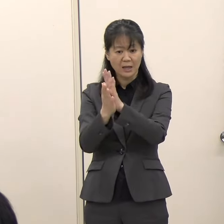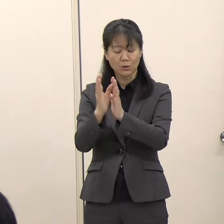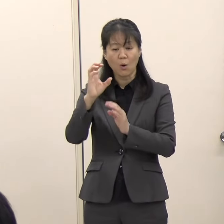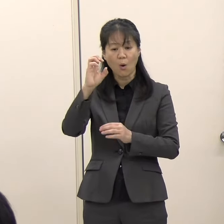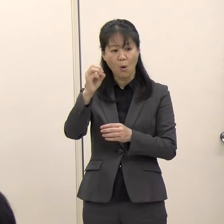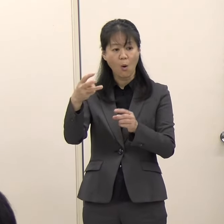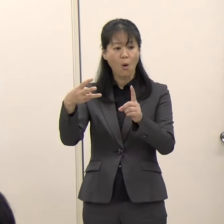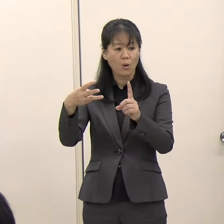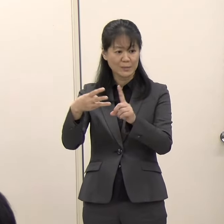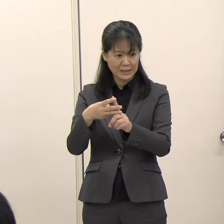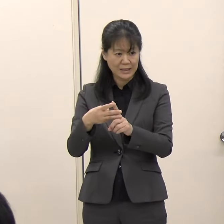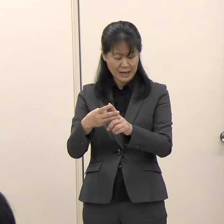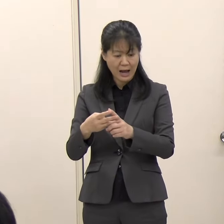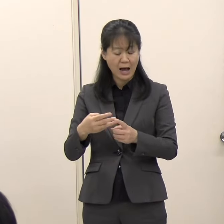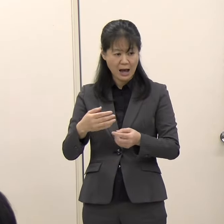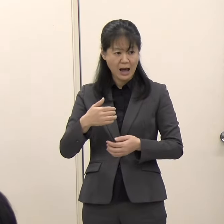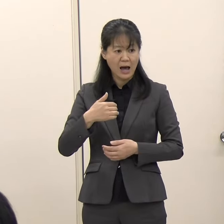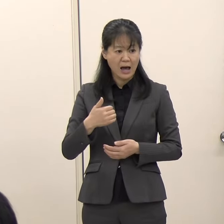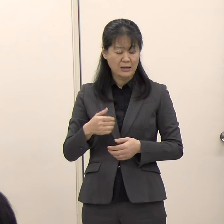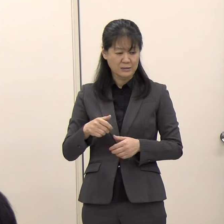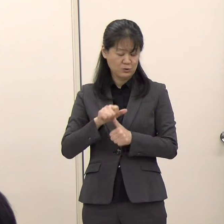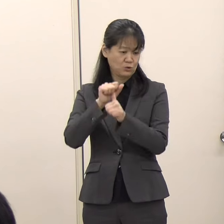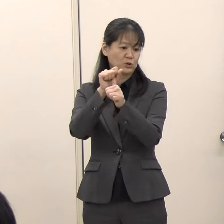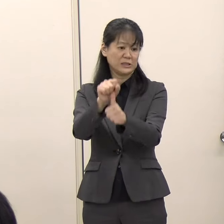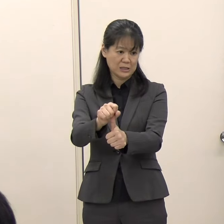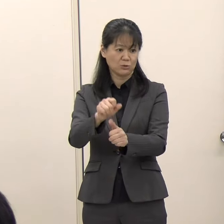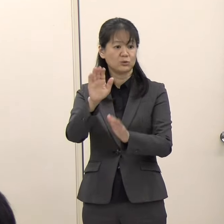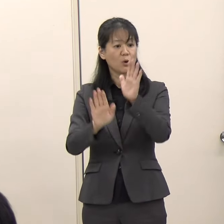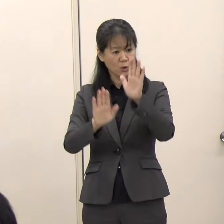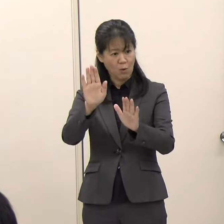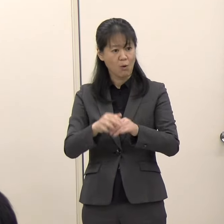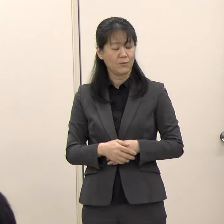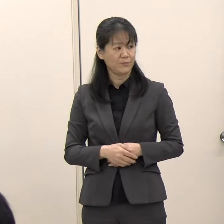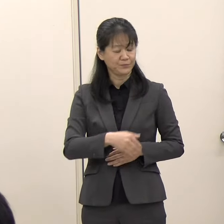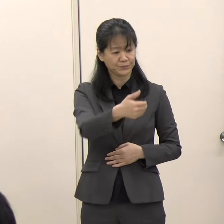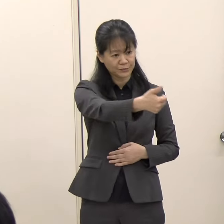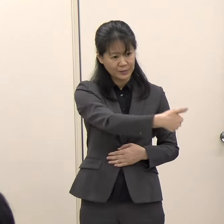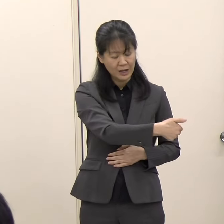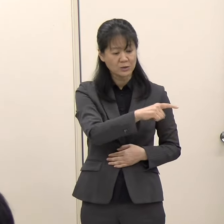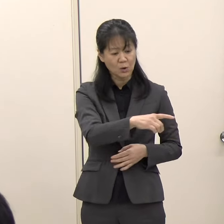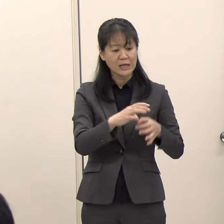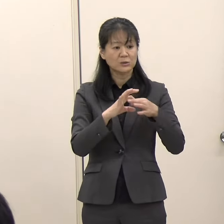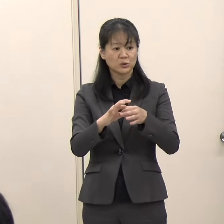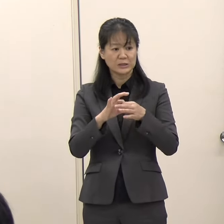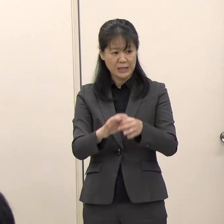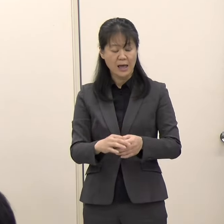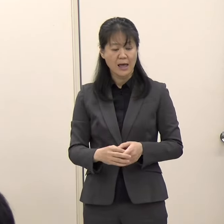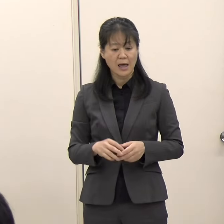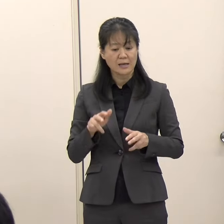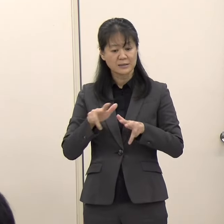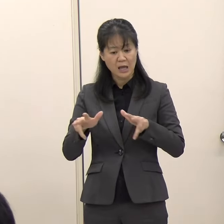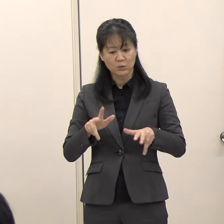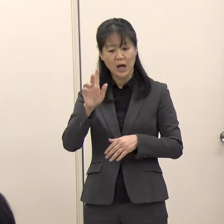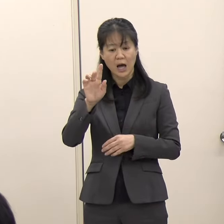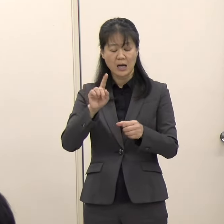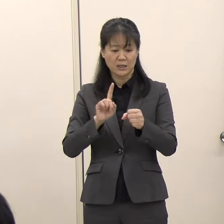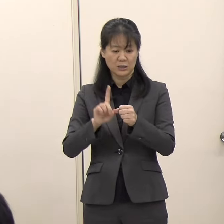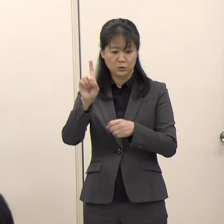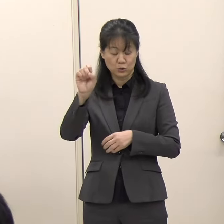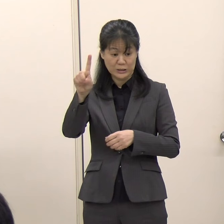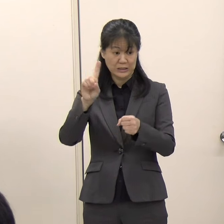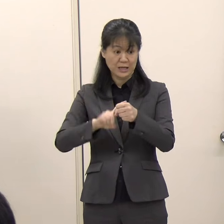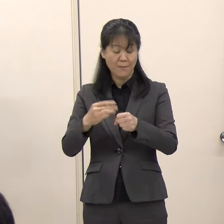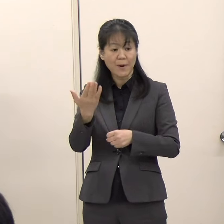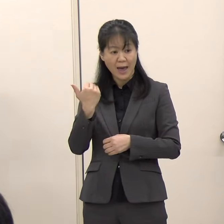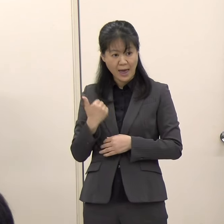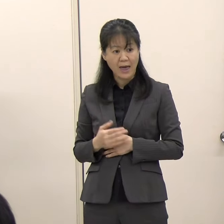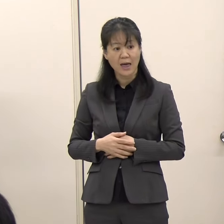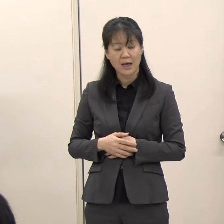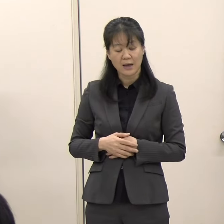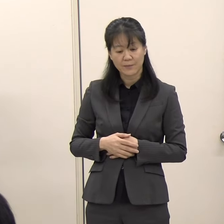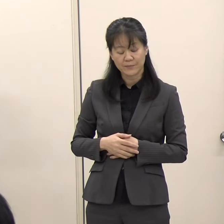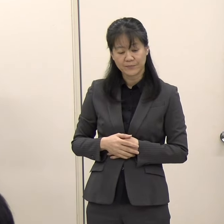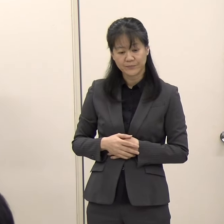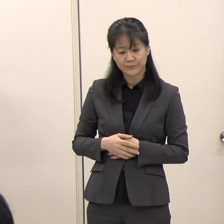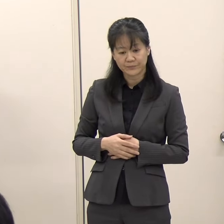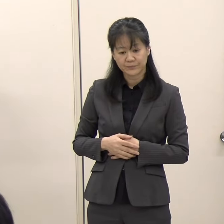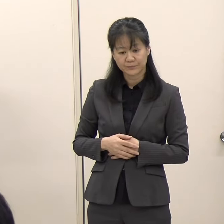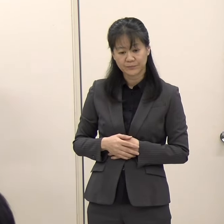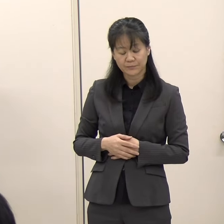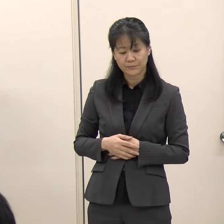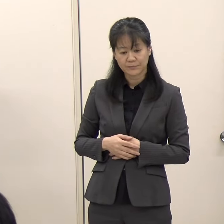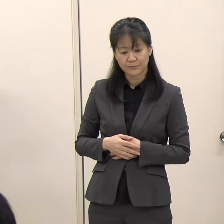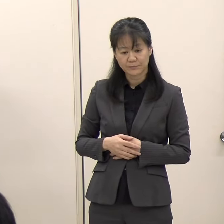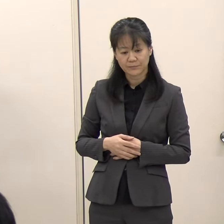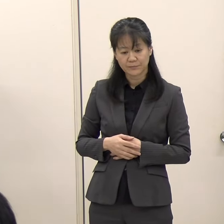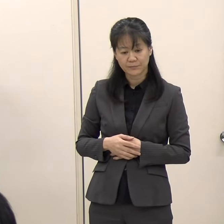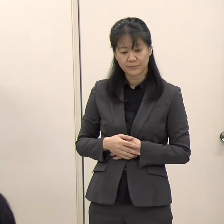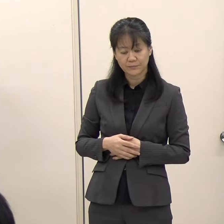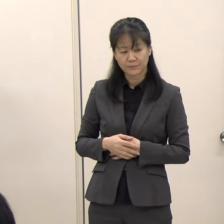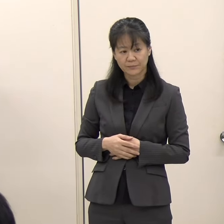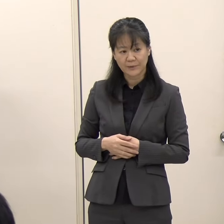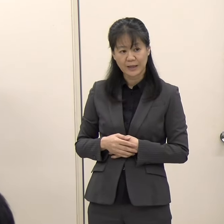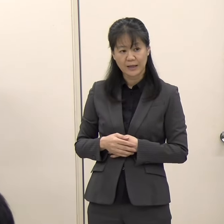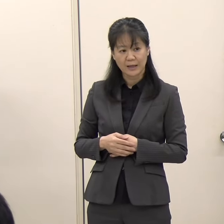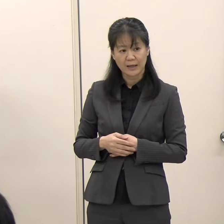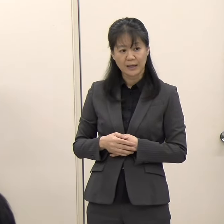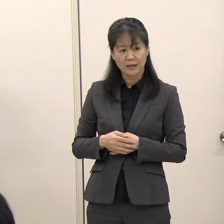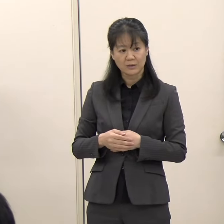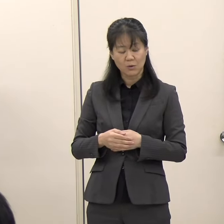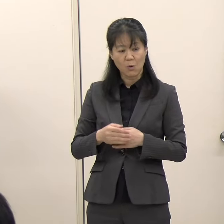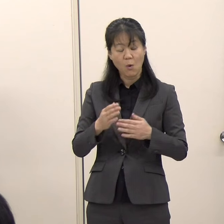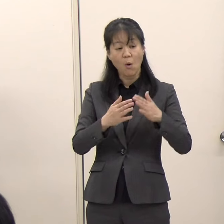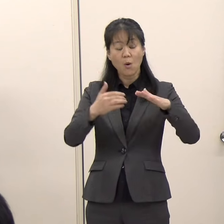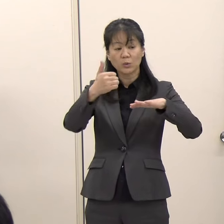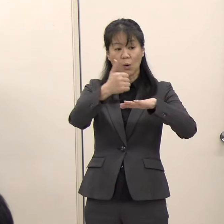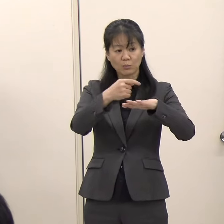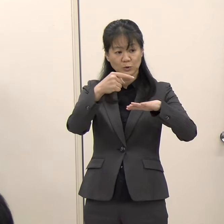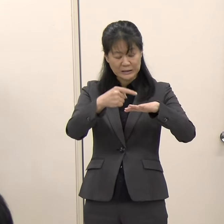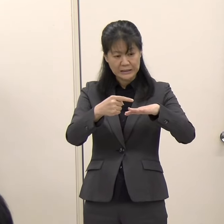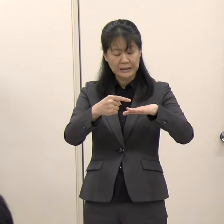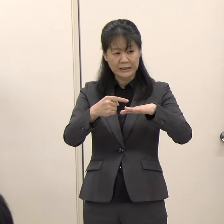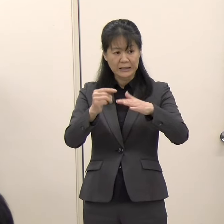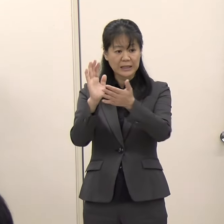（ＮＨＫ）それについて、政府が１１年前に是正の意向、そういうふうにトップに都道府県関係者が就くことへの是正の意向を示していますが、